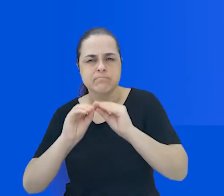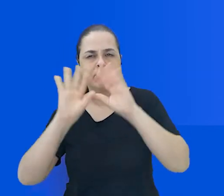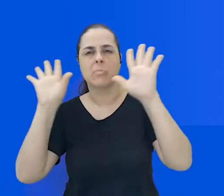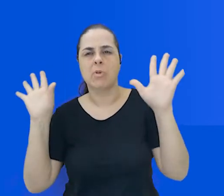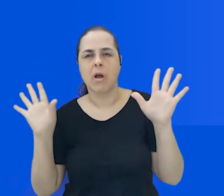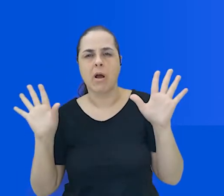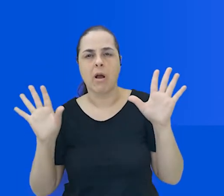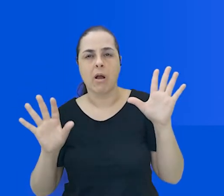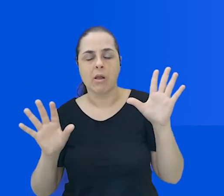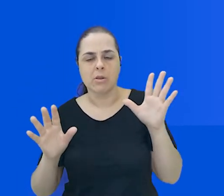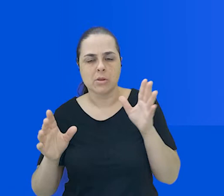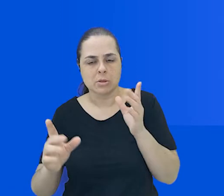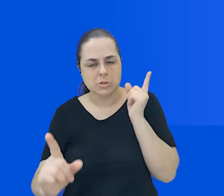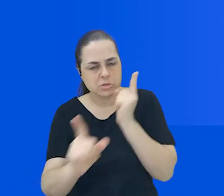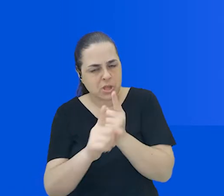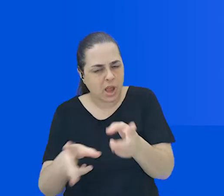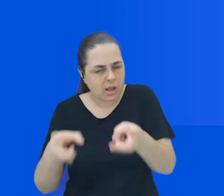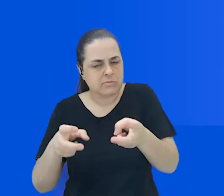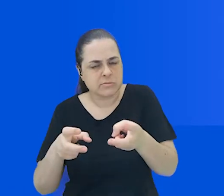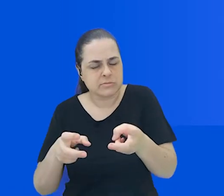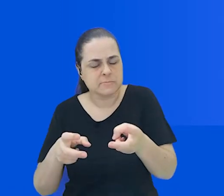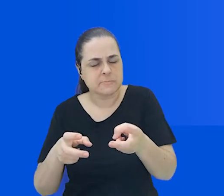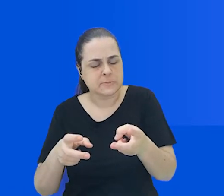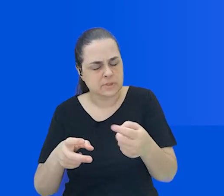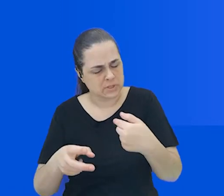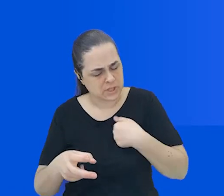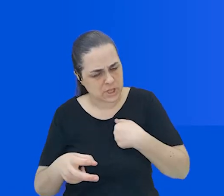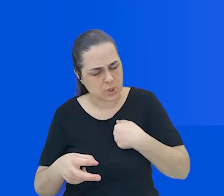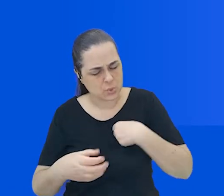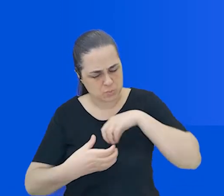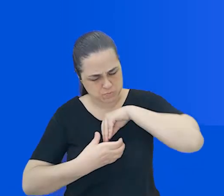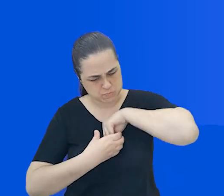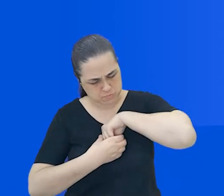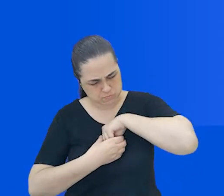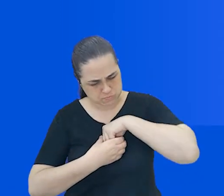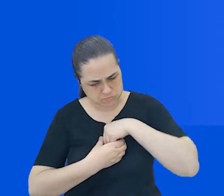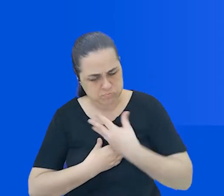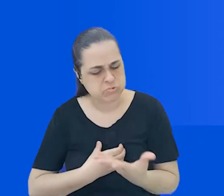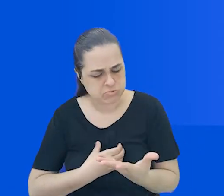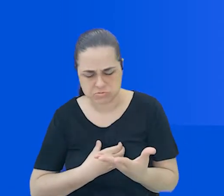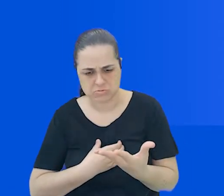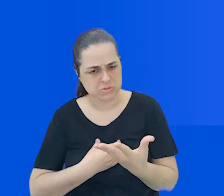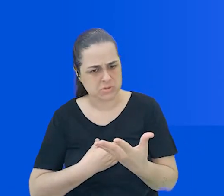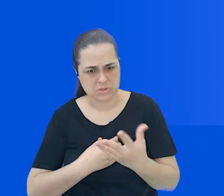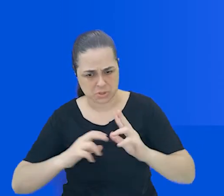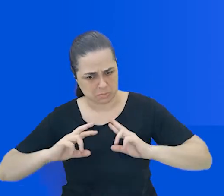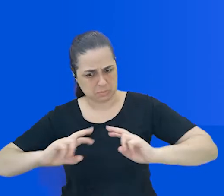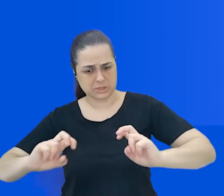rapidamente identificar o que está acontecendo dentro delas, para que elas não atuem a emoção de forma tão